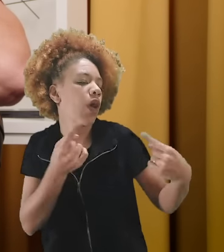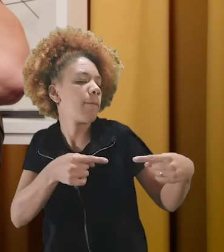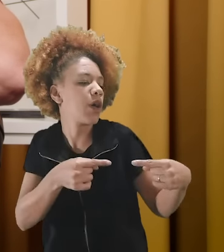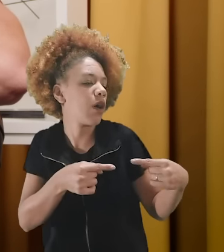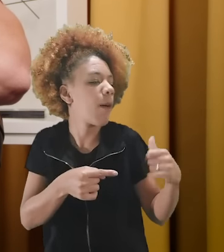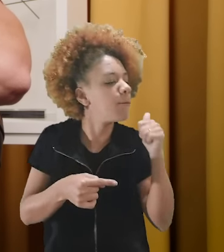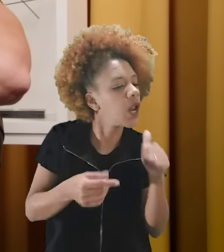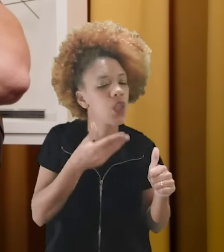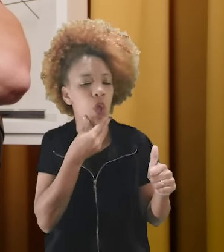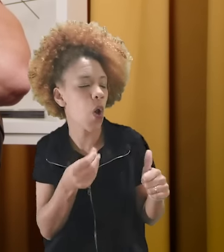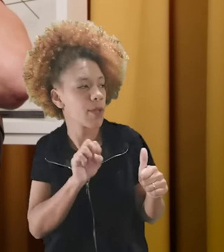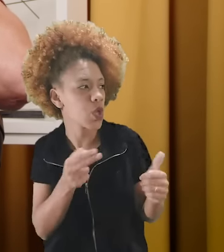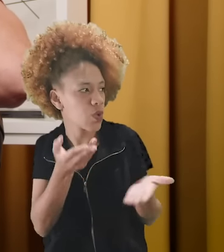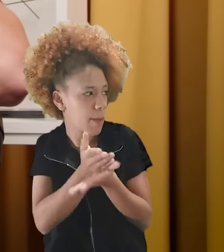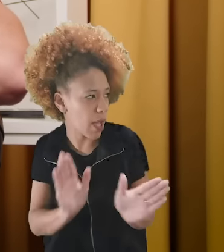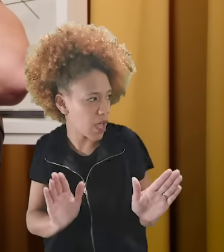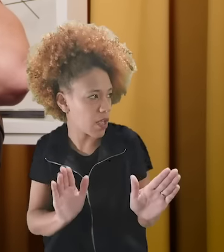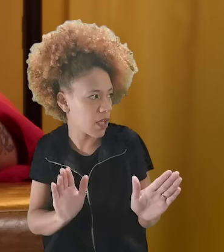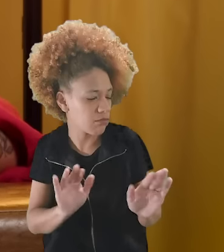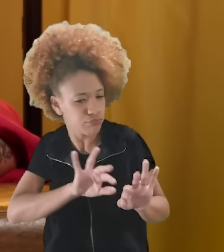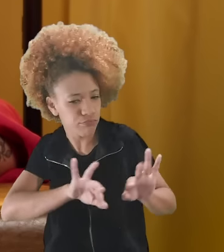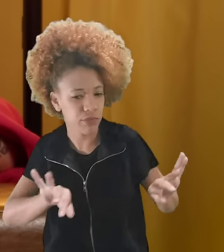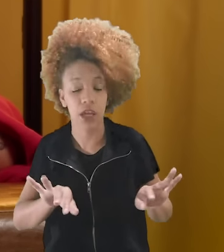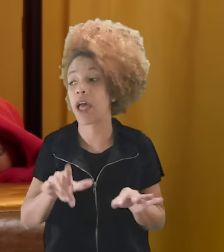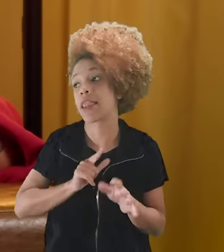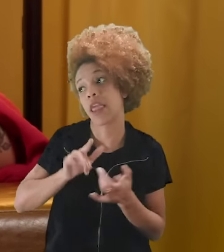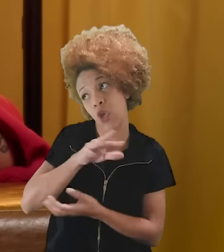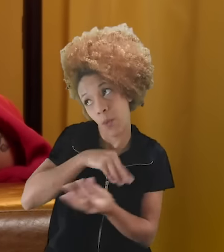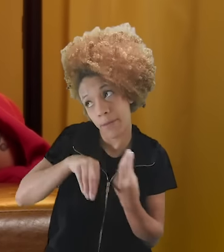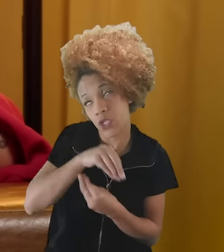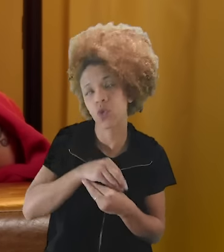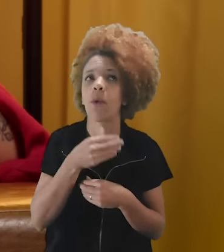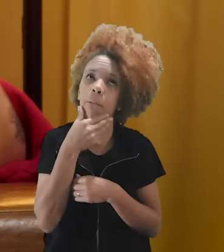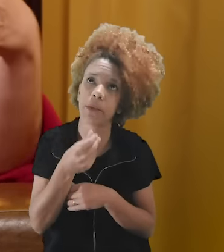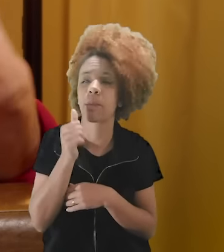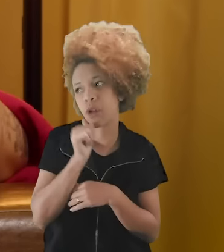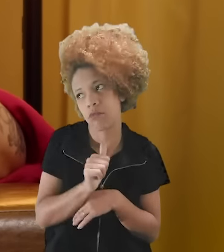mesma categoria homens e mulheres ou separa tem o campeonato misto que pode jogar homens e mulheres